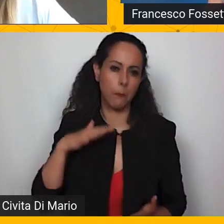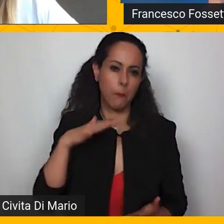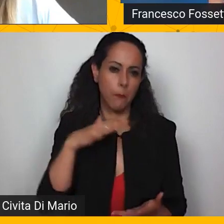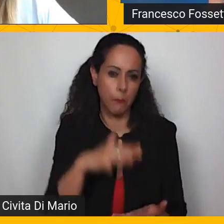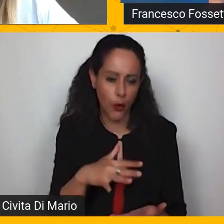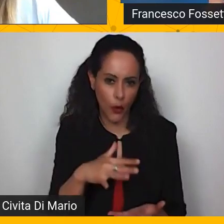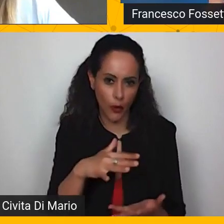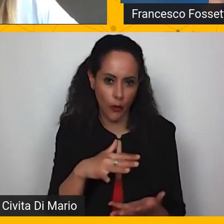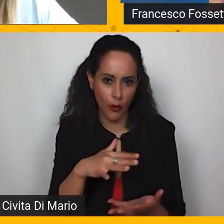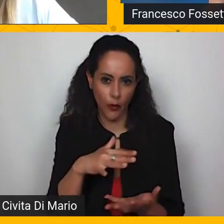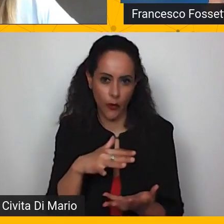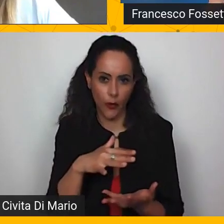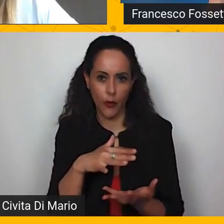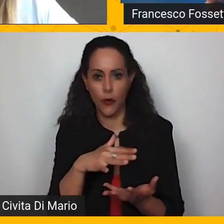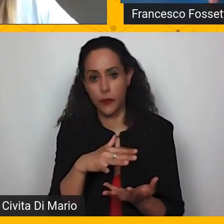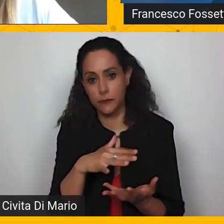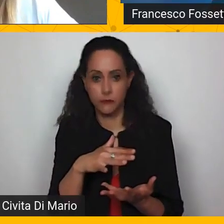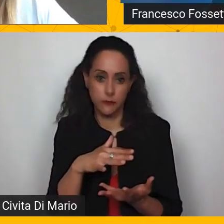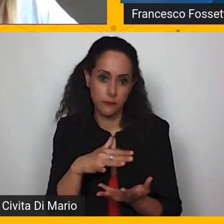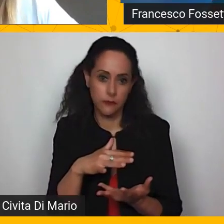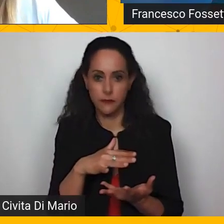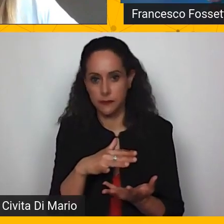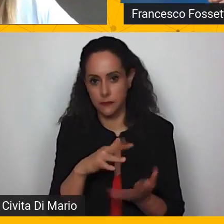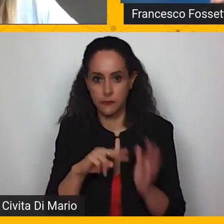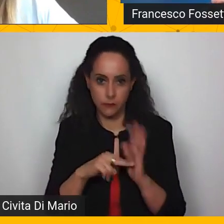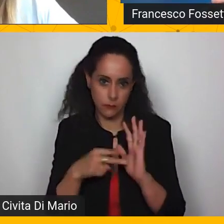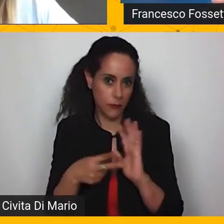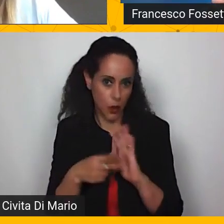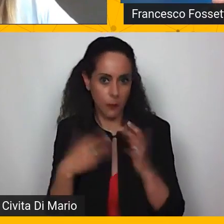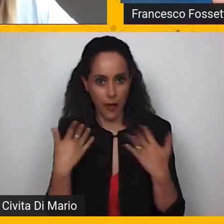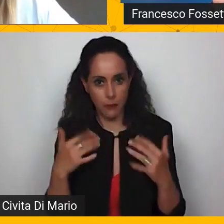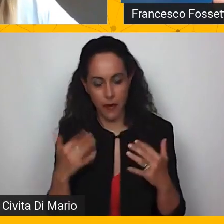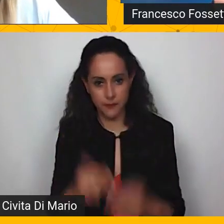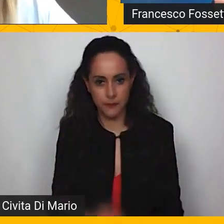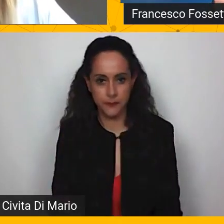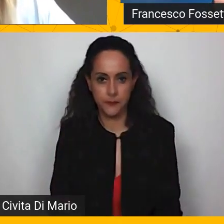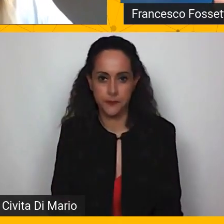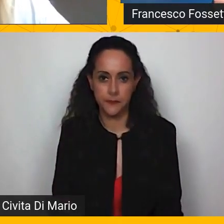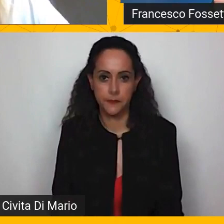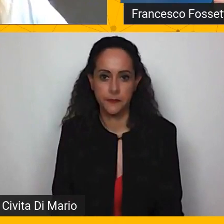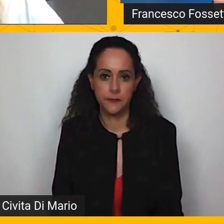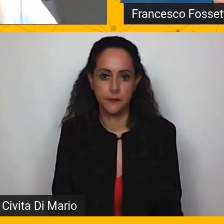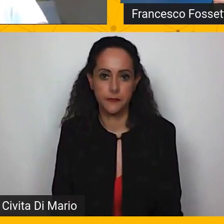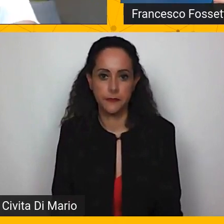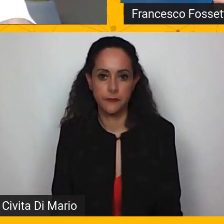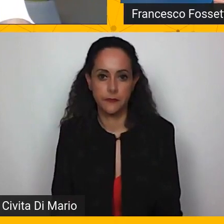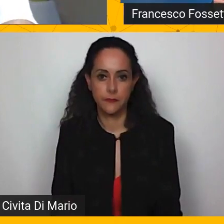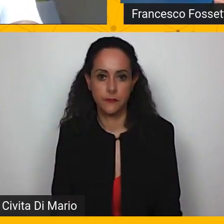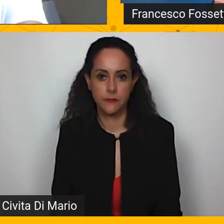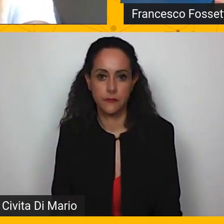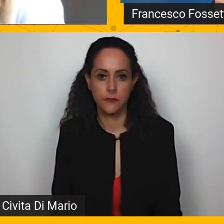che molto spesso diventa ehm